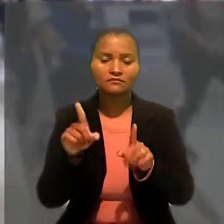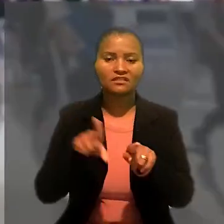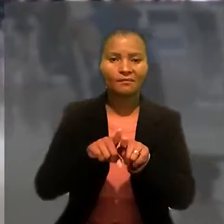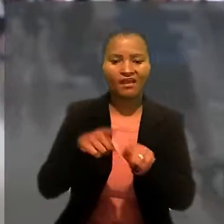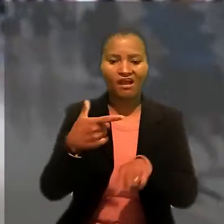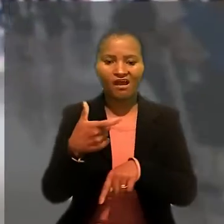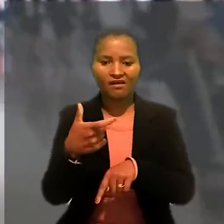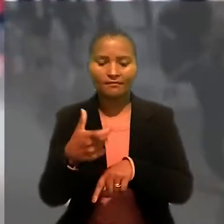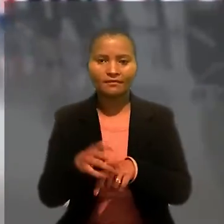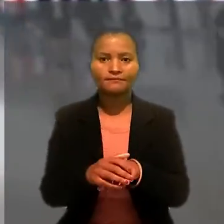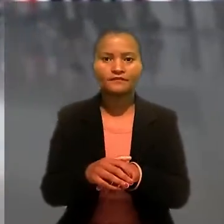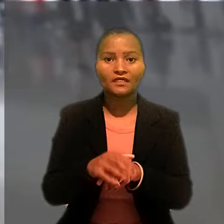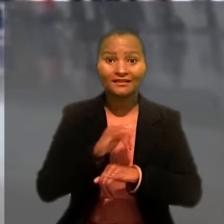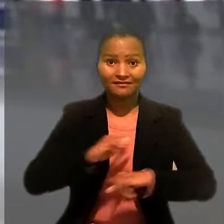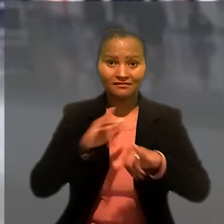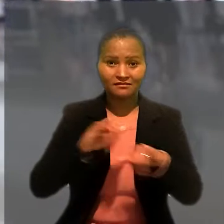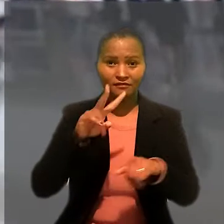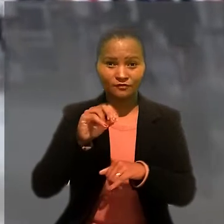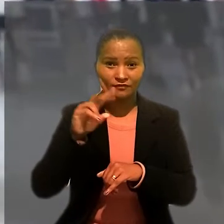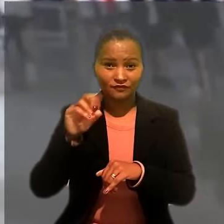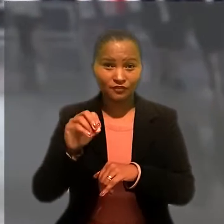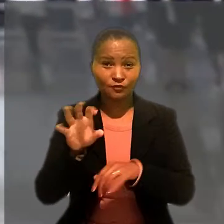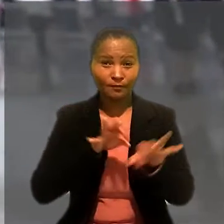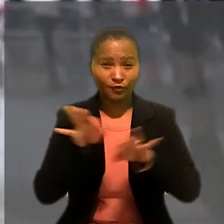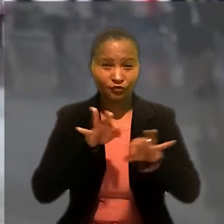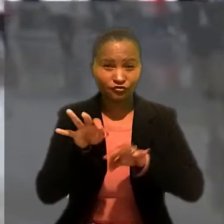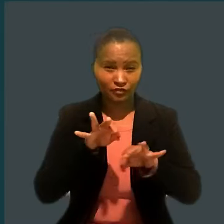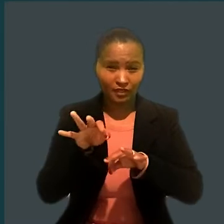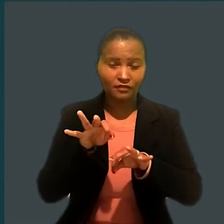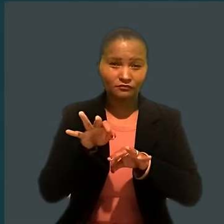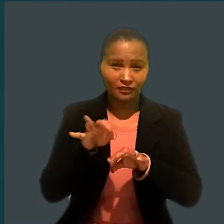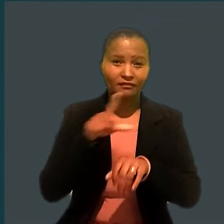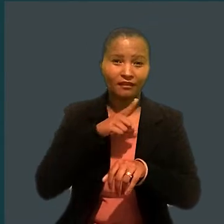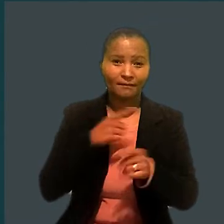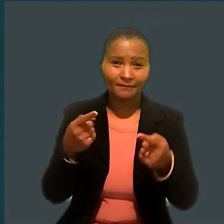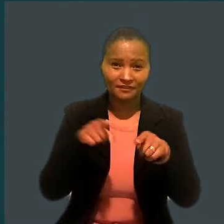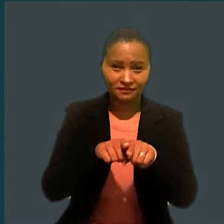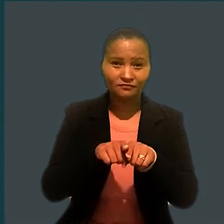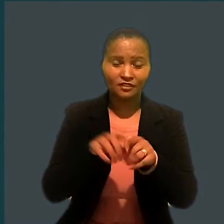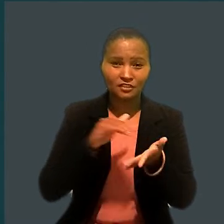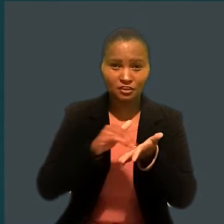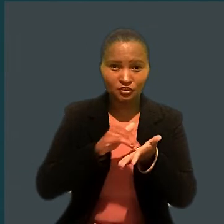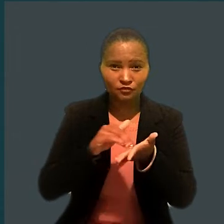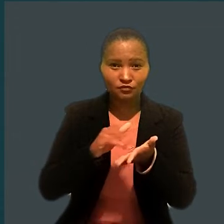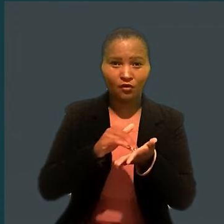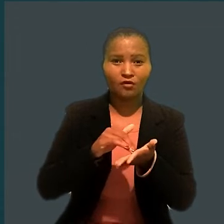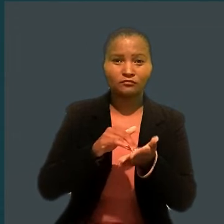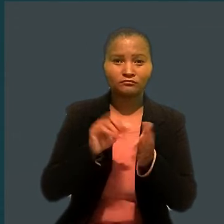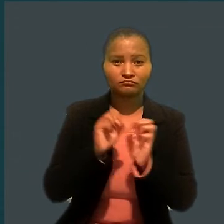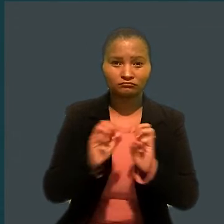Lançado em 2020, o projeto conta com parceiros como o Escritório das Nações Unidas sobre Drogas e Crime;